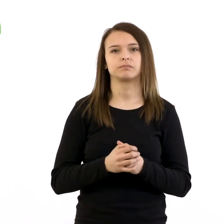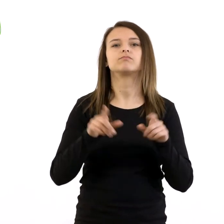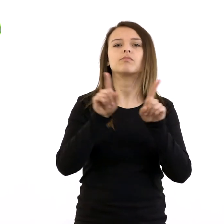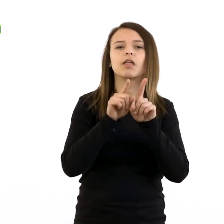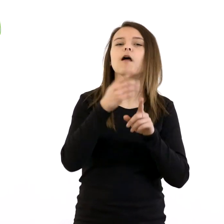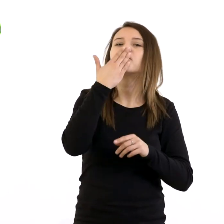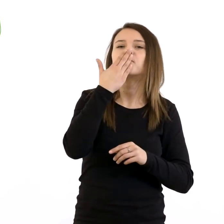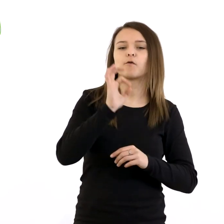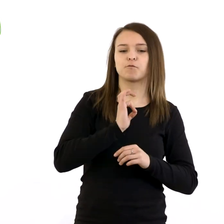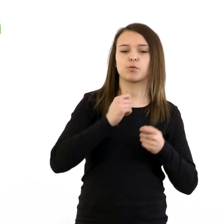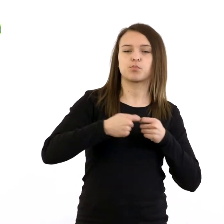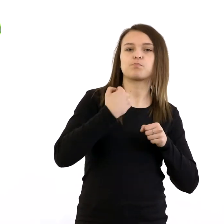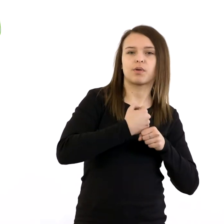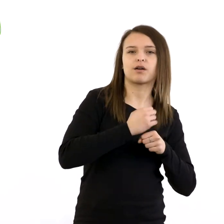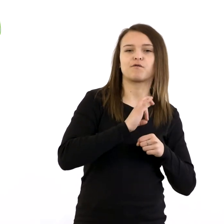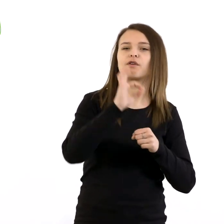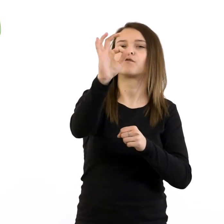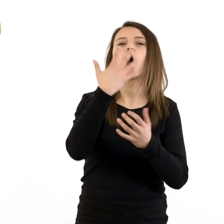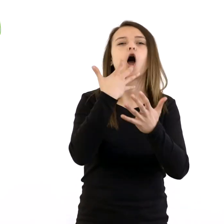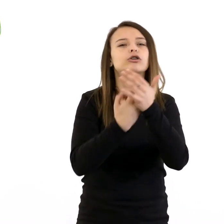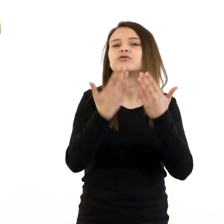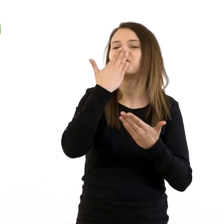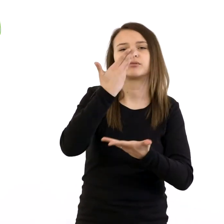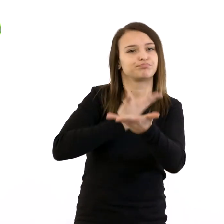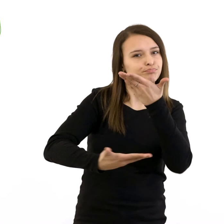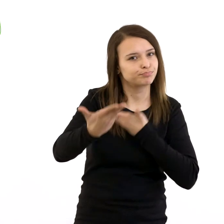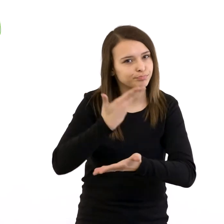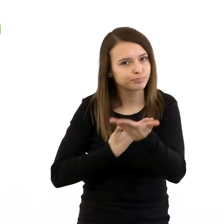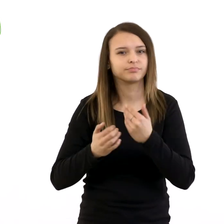prezentacji wzajemnych korzyści współpracy;